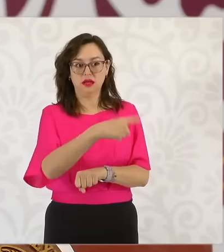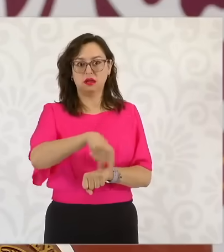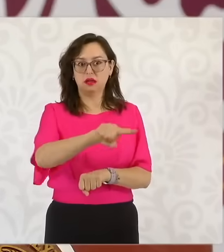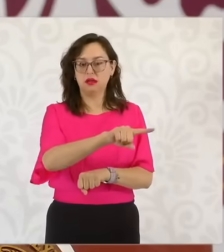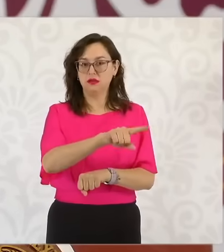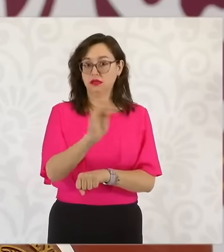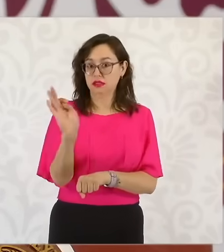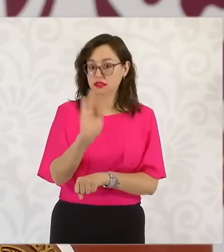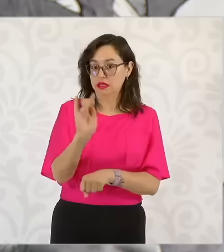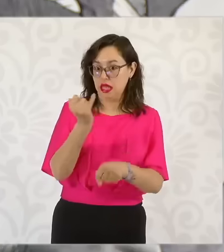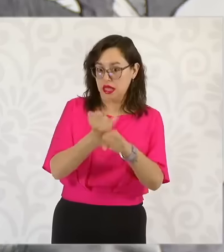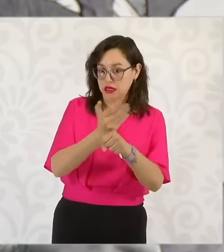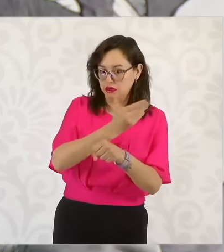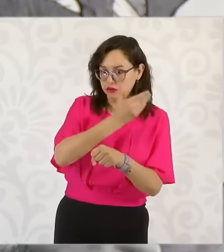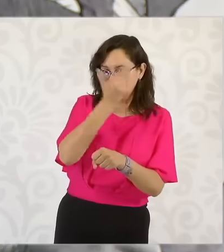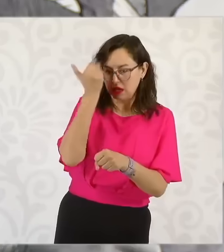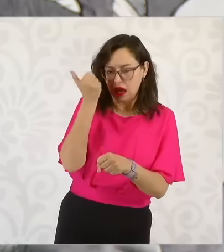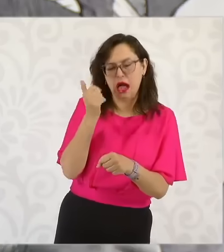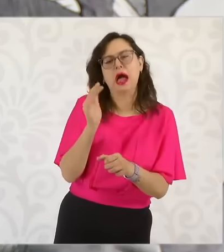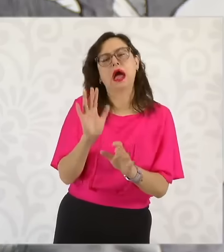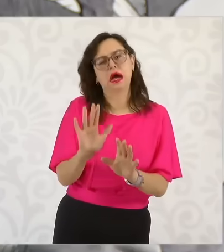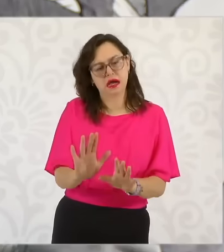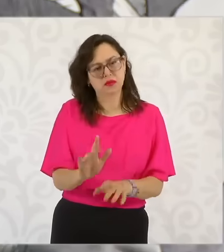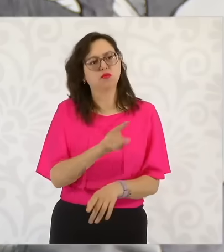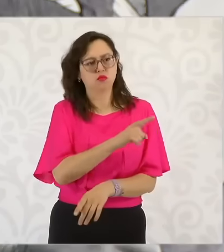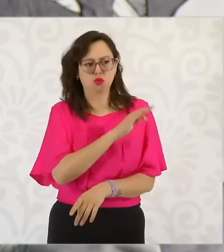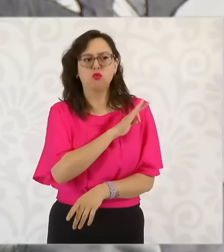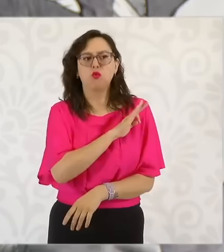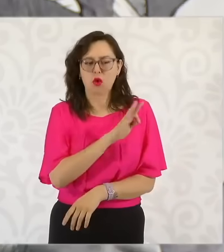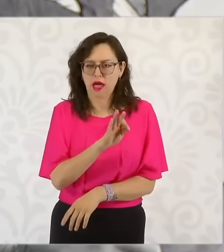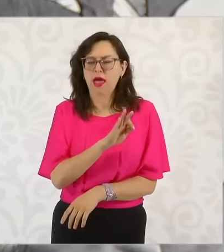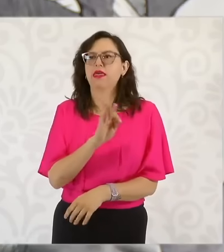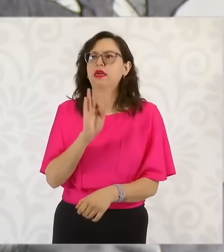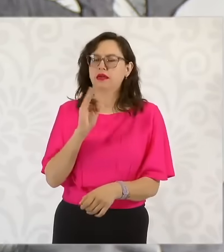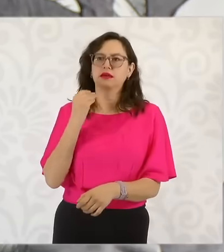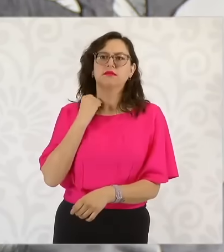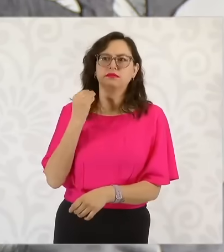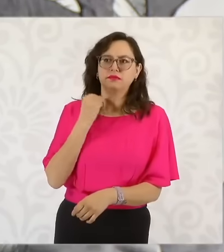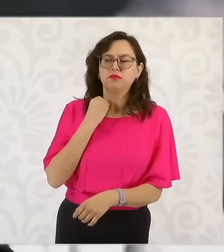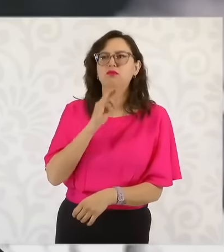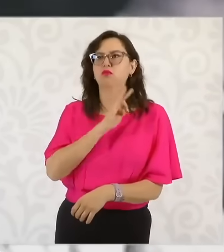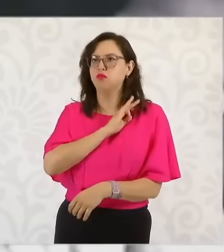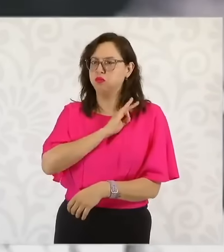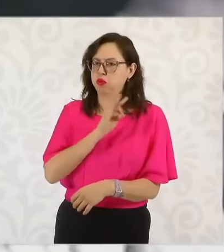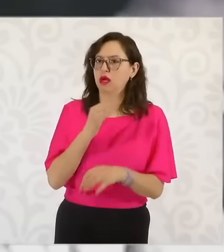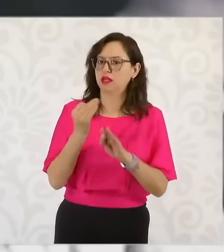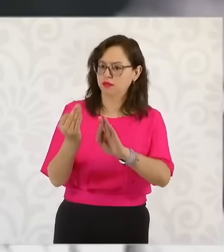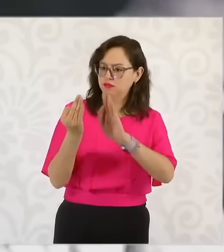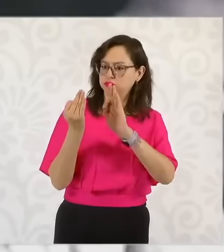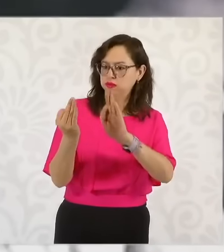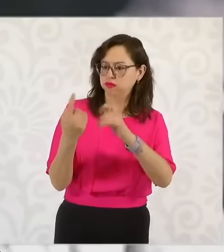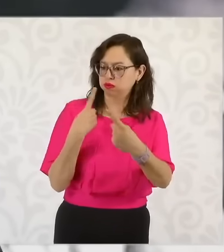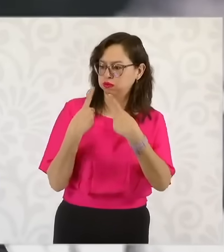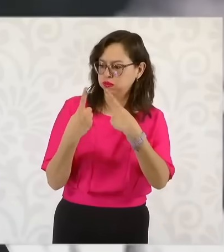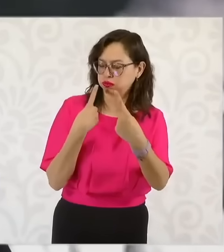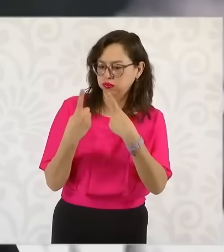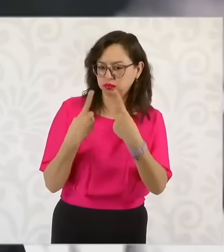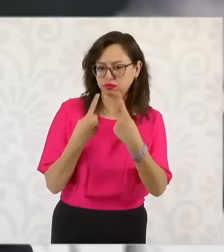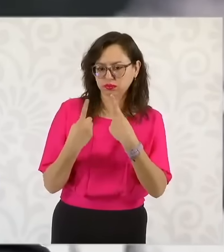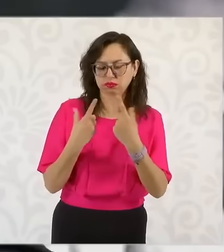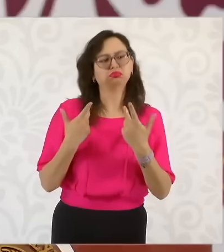la posibilidad de defenderse y yo diría que ampliando incluso los plazos que se tienen todo